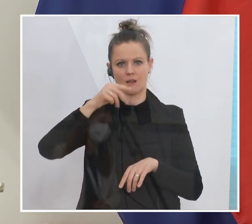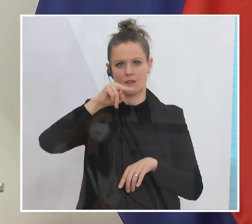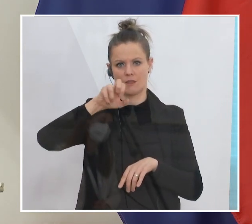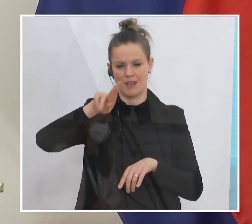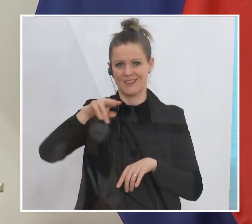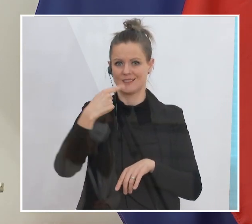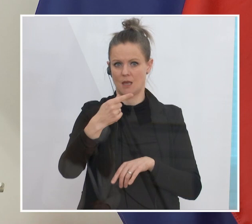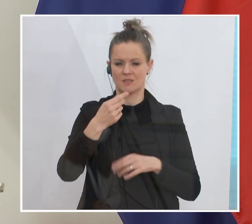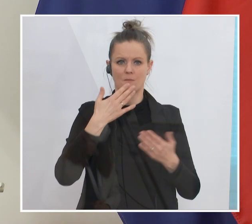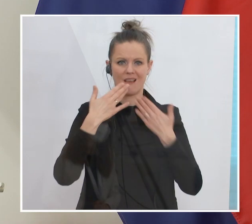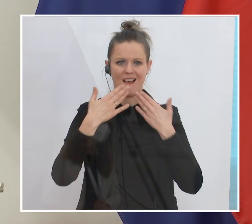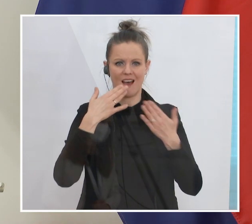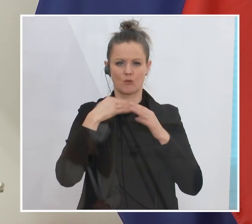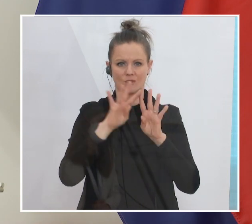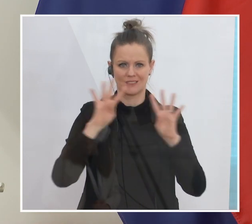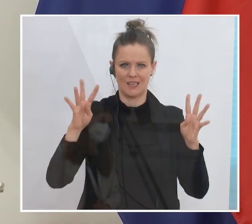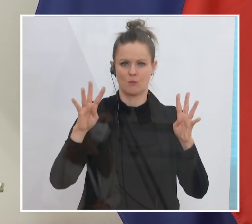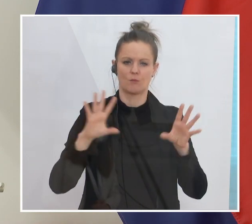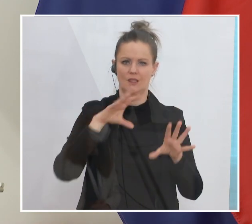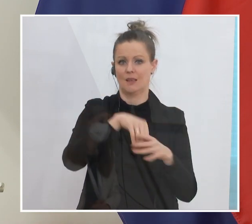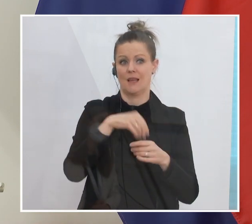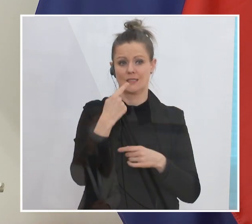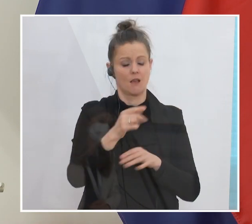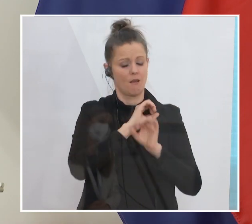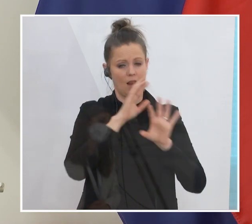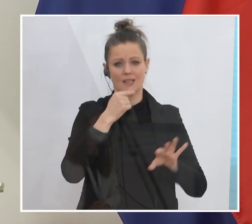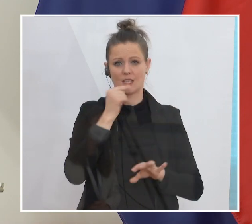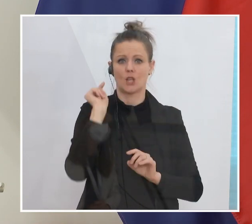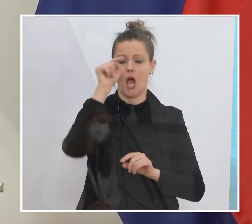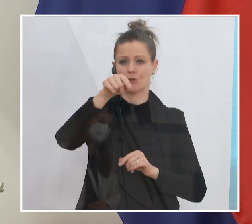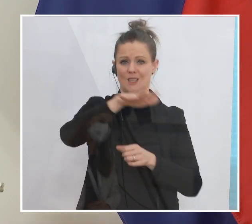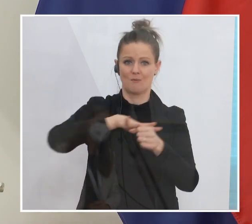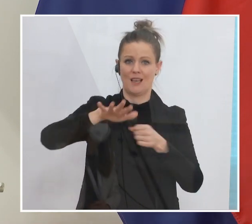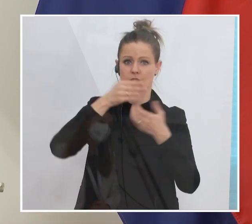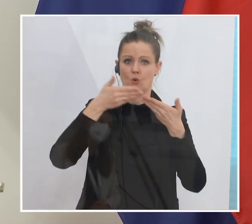hat klar darauf hingewiesen, dass Öffnungen im Außenbereich sinnvoll sind,